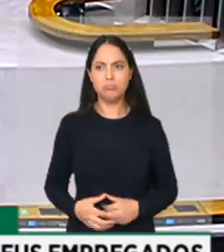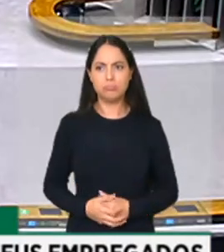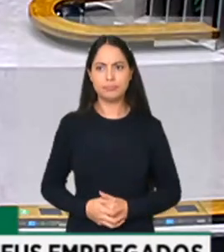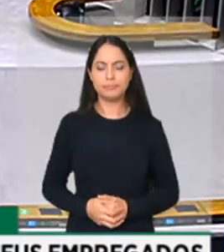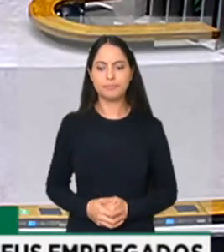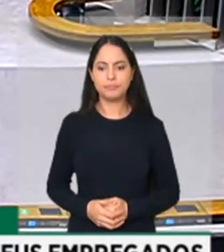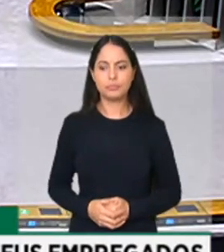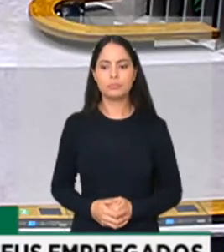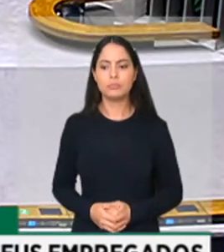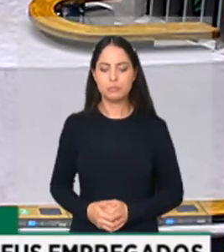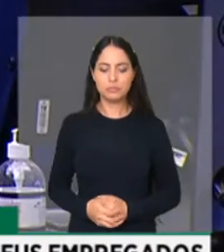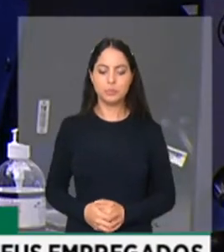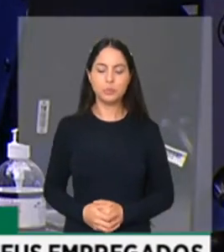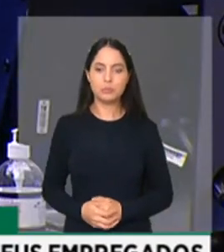DENUNCIADO AO POVO BRASILEIRO. -- [PRESIDENTE]: COMO